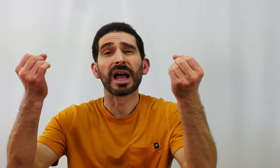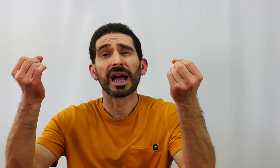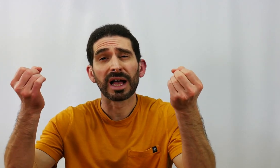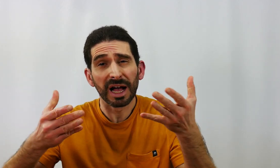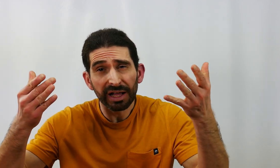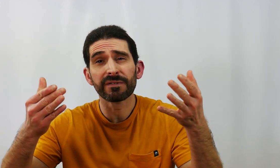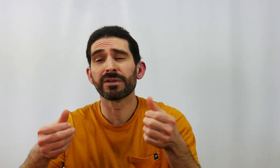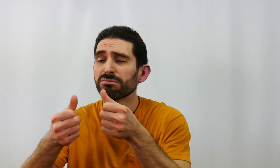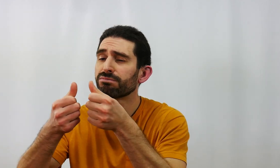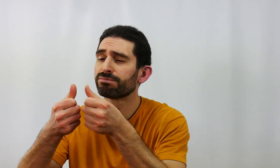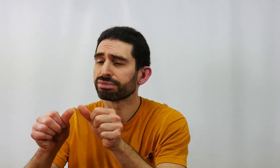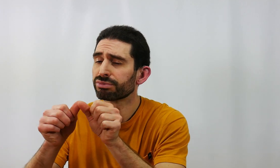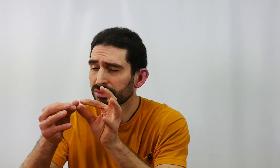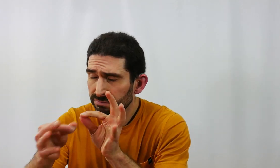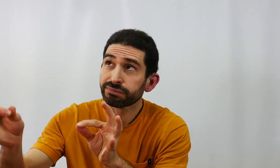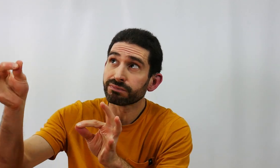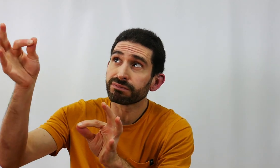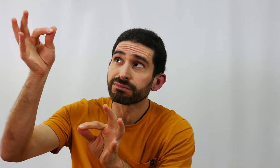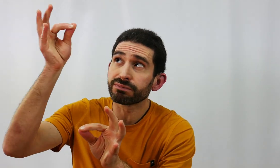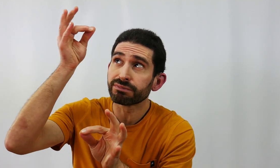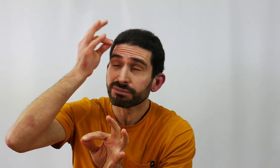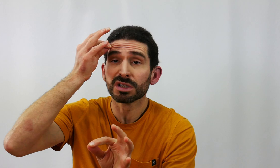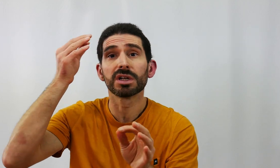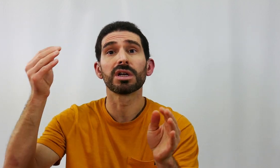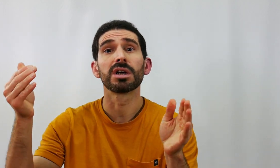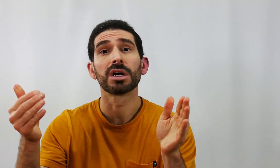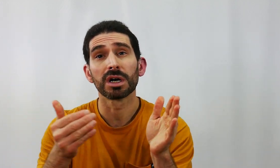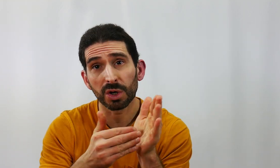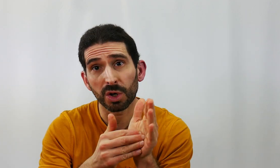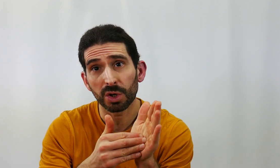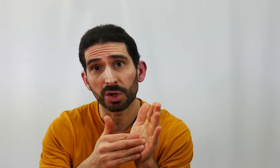Ça arrive de se faire recontaminer par les poux.